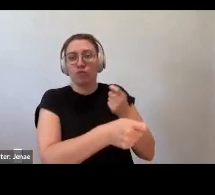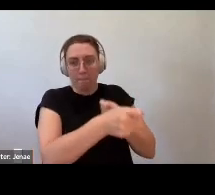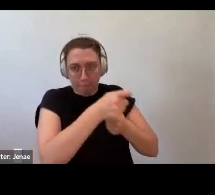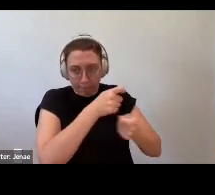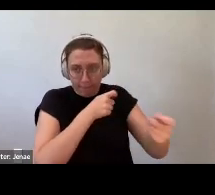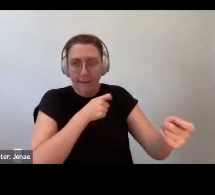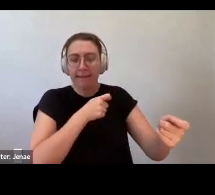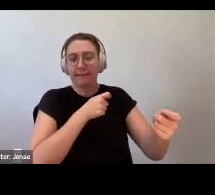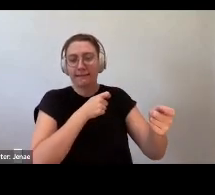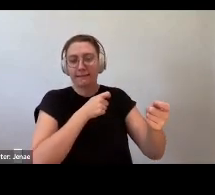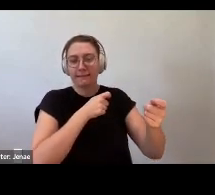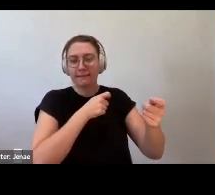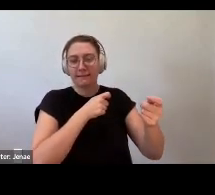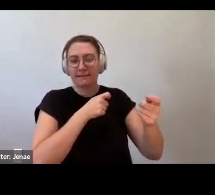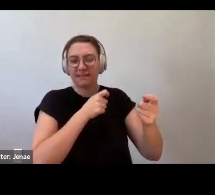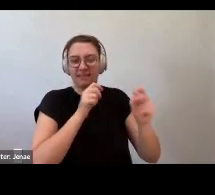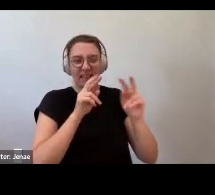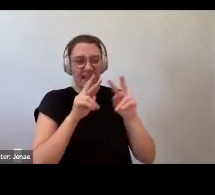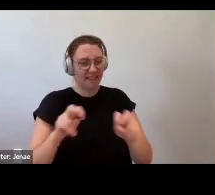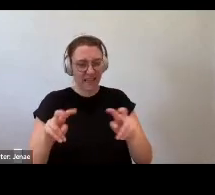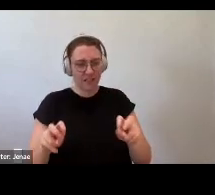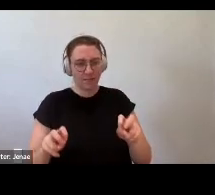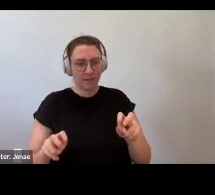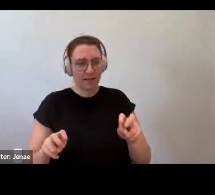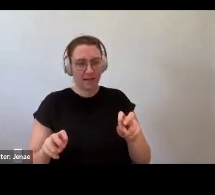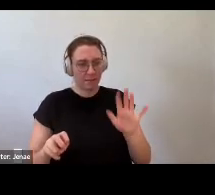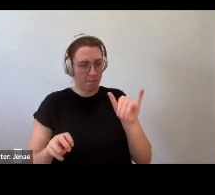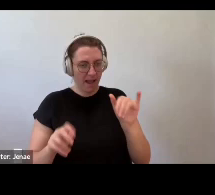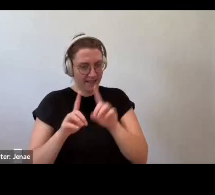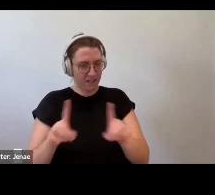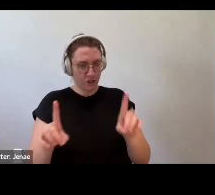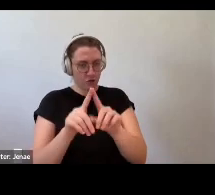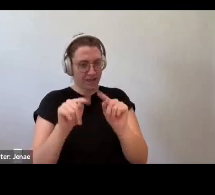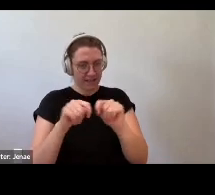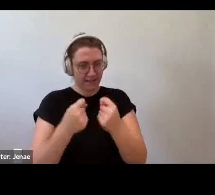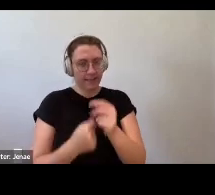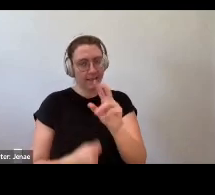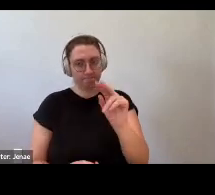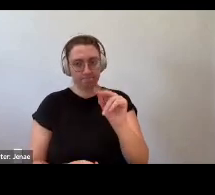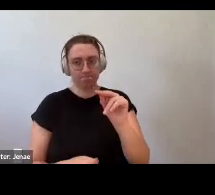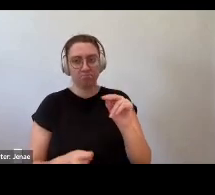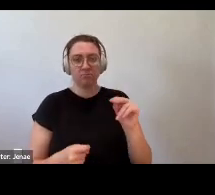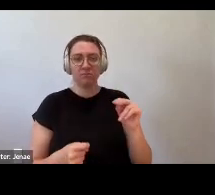una evaluación realizada por el equipo del distrito, quien participará en todo